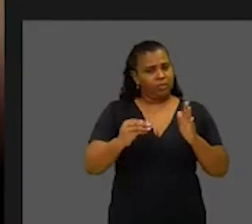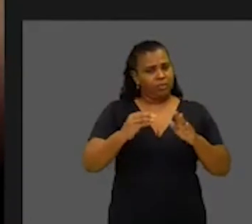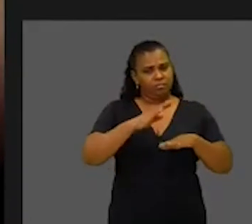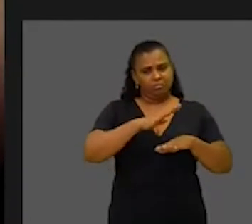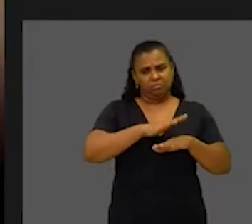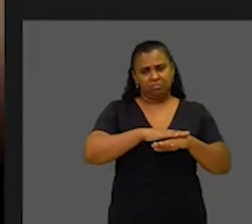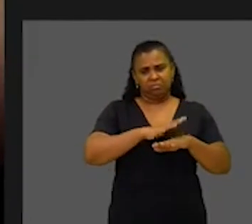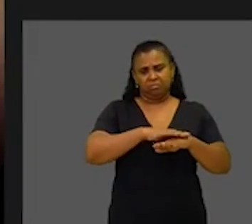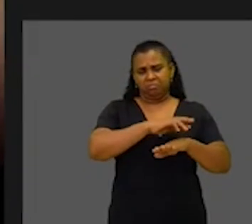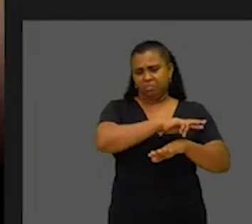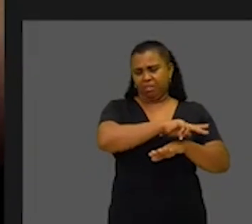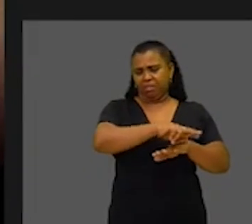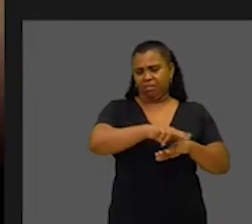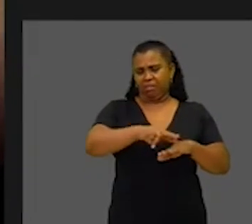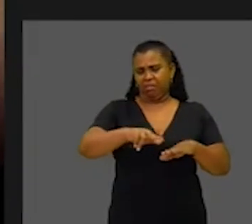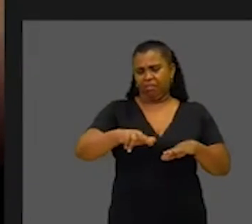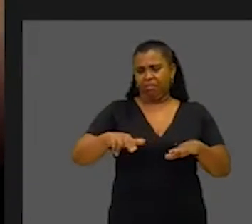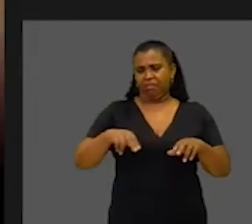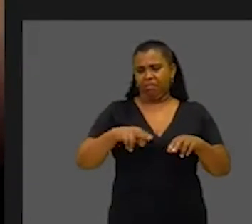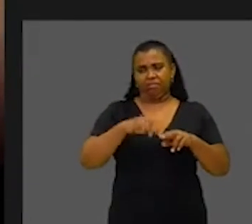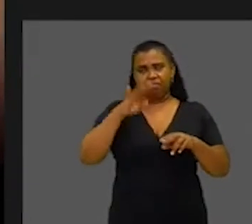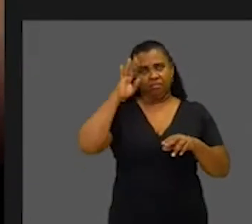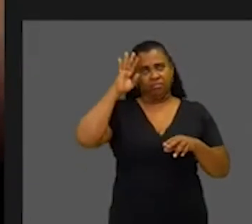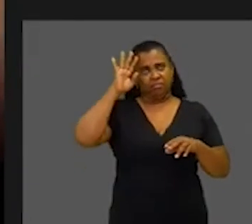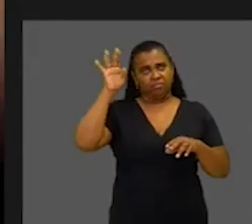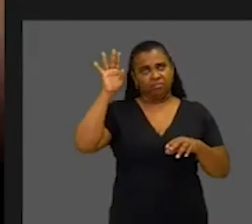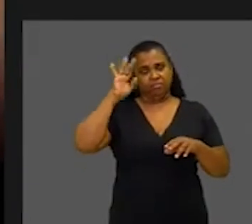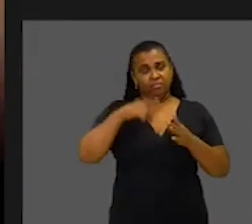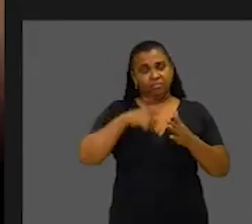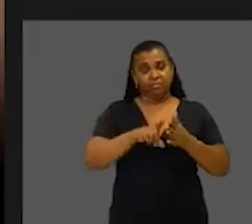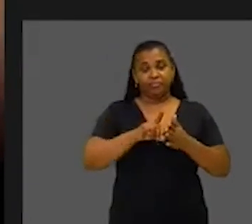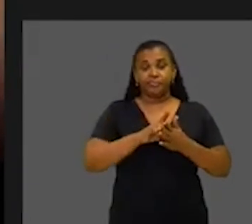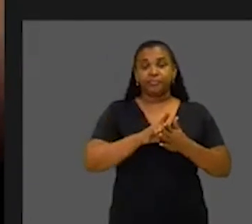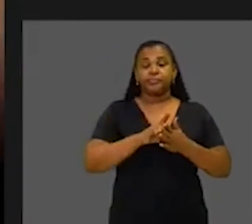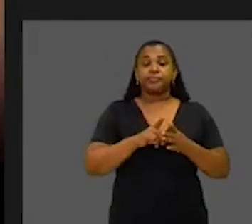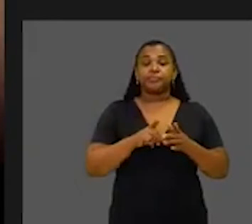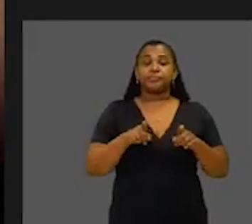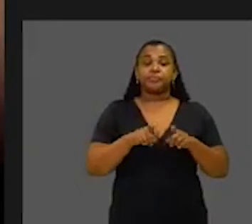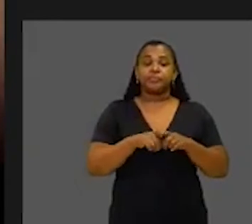que a gente tava pensão por outro lado a gente tem que pensar também se não fosse um financiamento